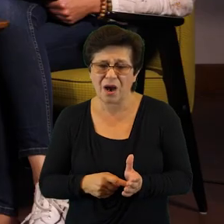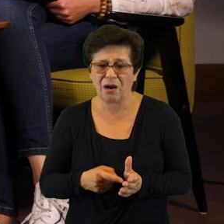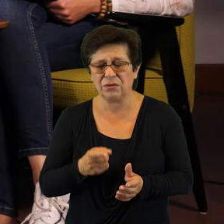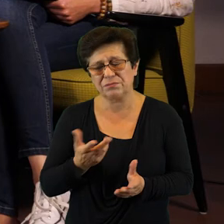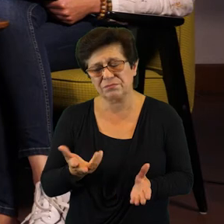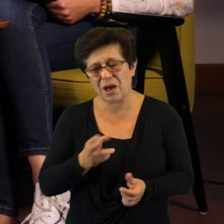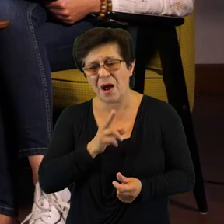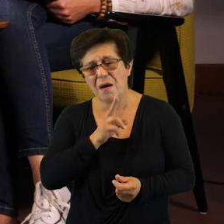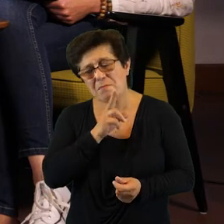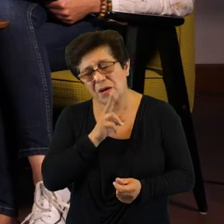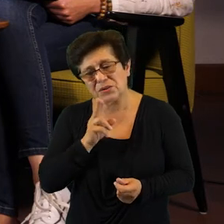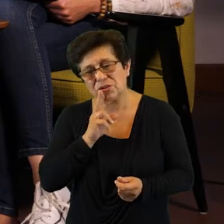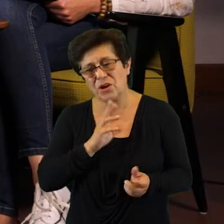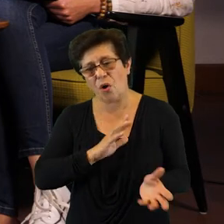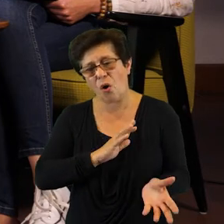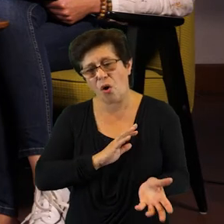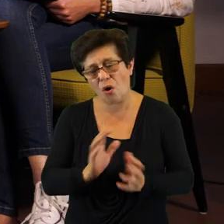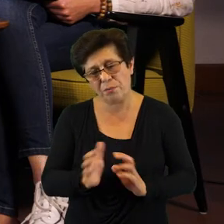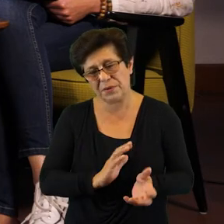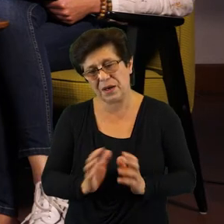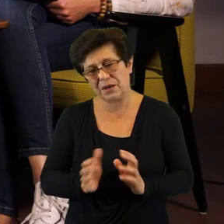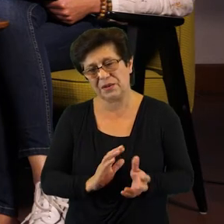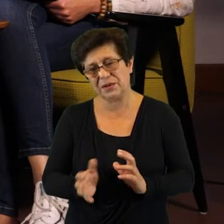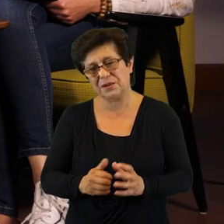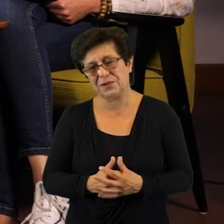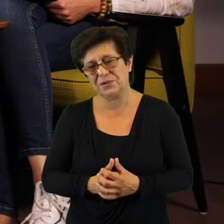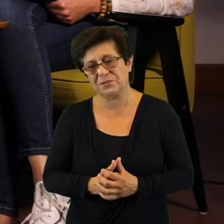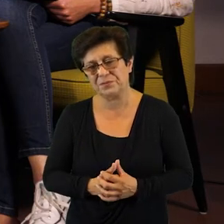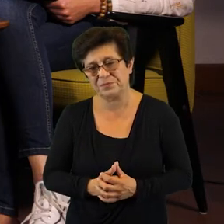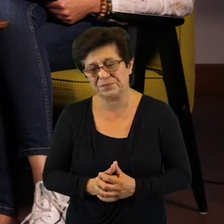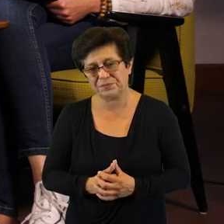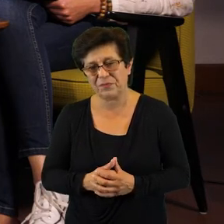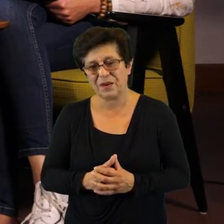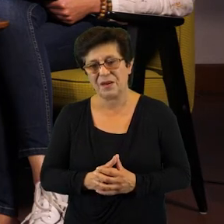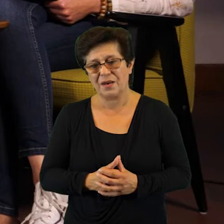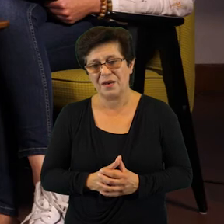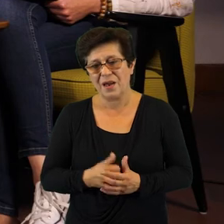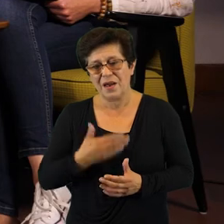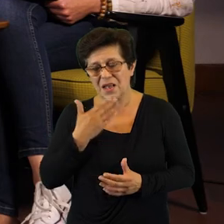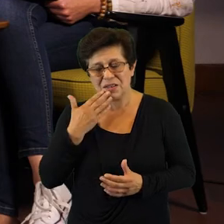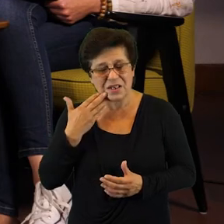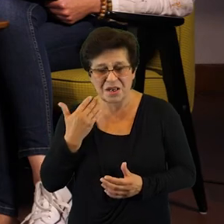Ona nie miała dzieci, więc myślę, że ten instynkt macierzyński przelała właśnie na Słonimskiego.